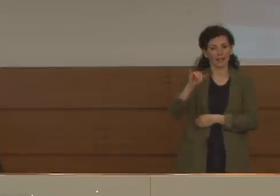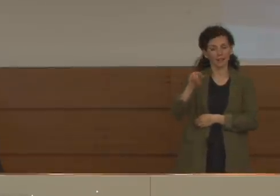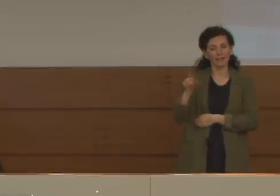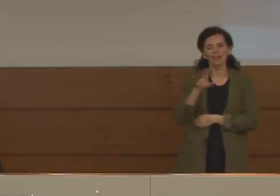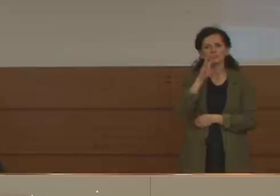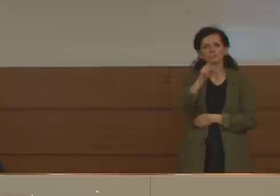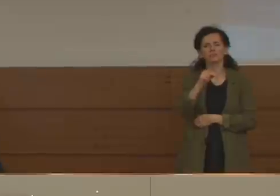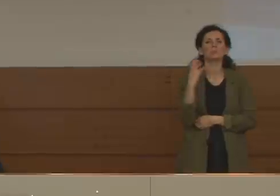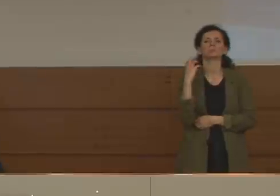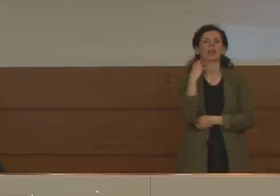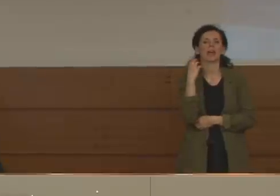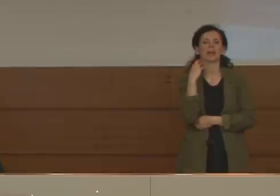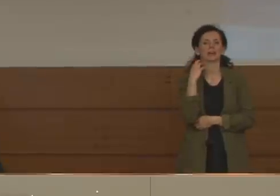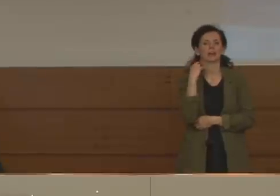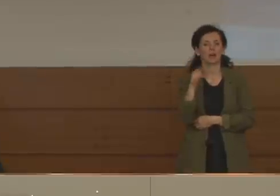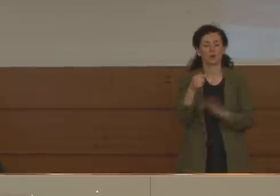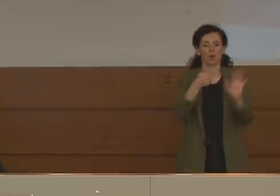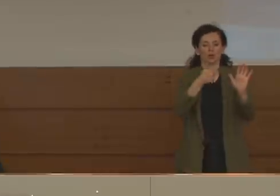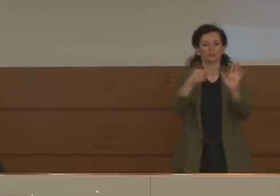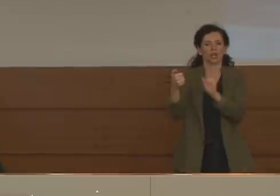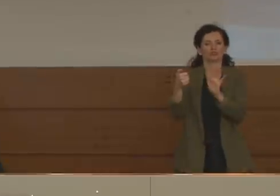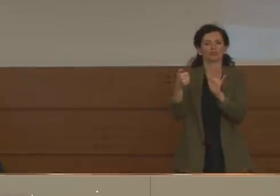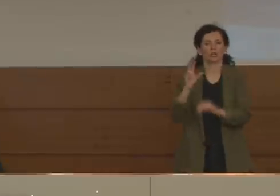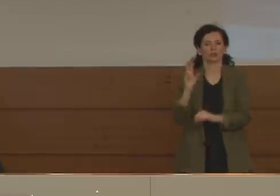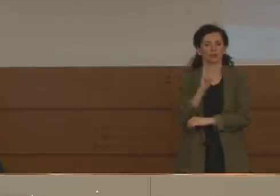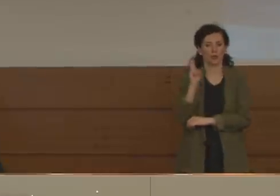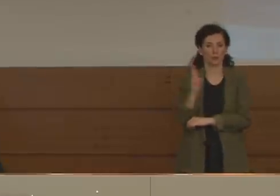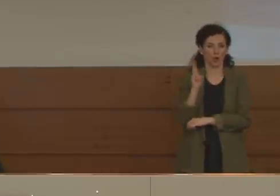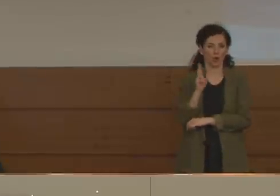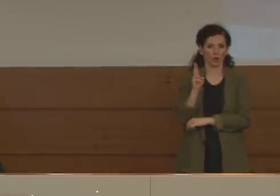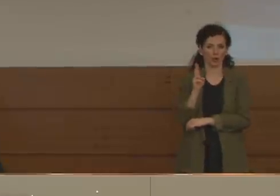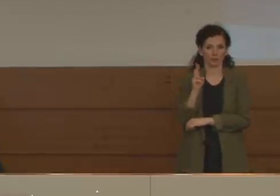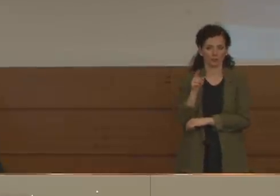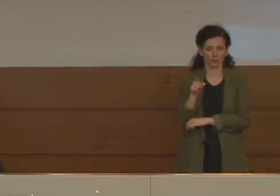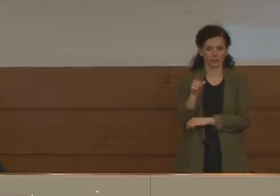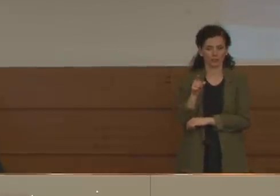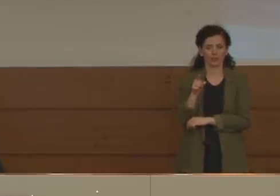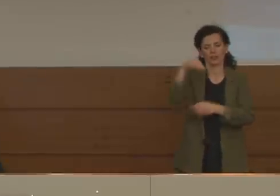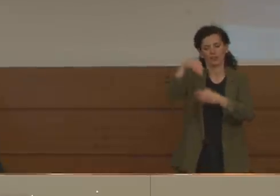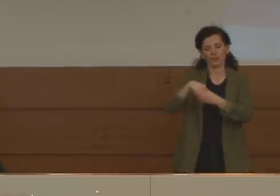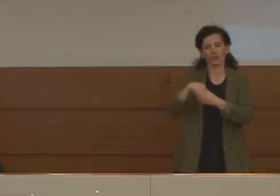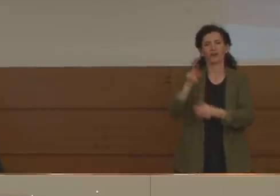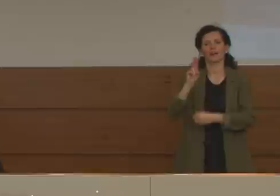Bergamo ci sono state 600 morti nelle residenze per anziani.